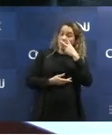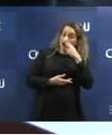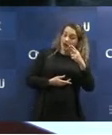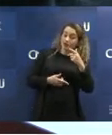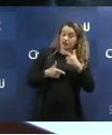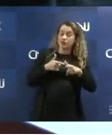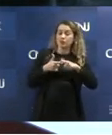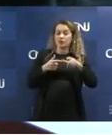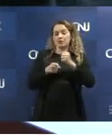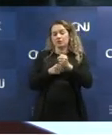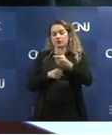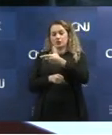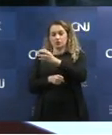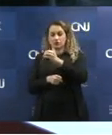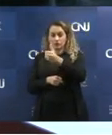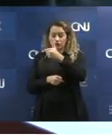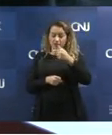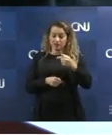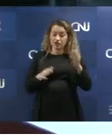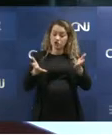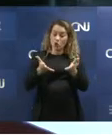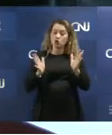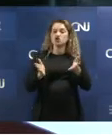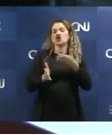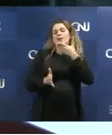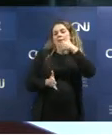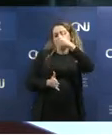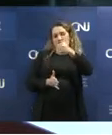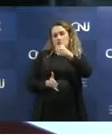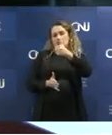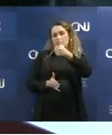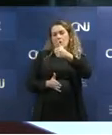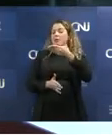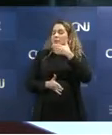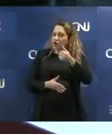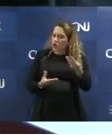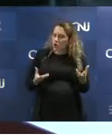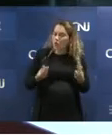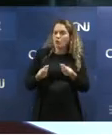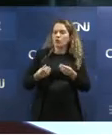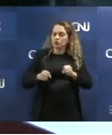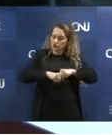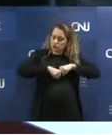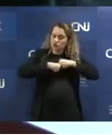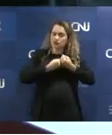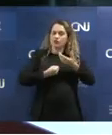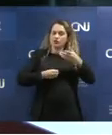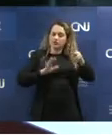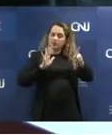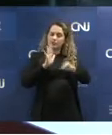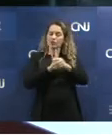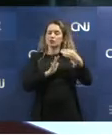e melhorou muito em função dos esforços vedados pelo próprio magistrado, que hoje em dia comparece à unidade prisional.